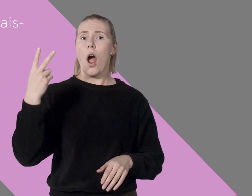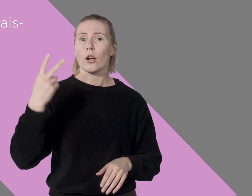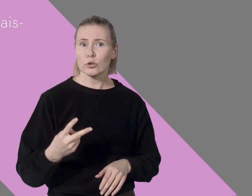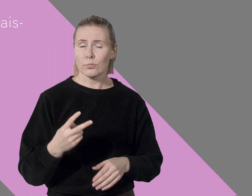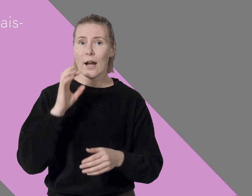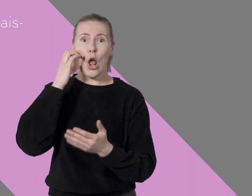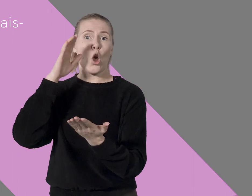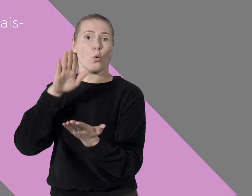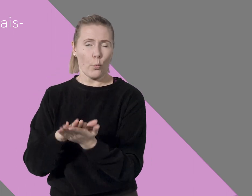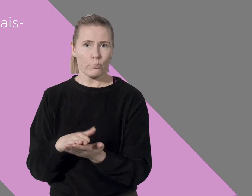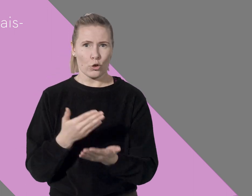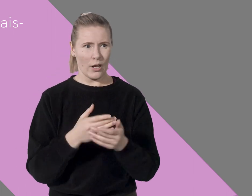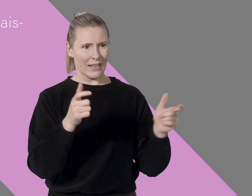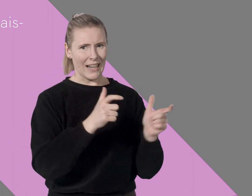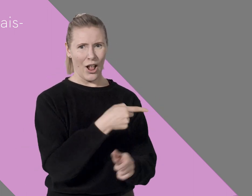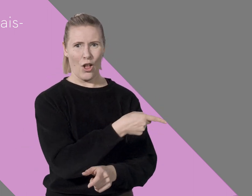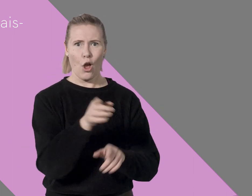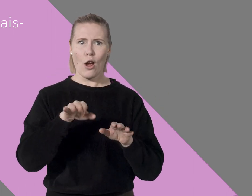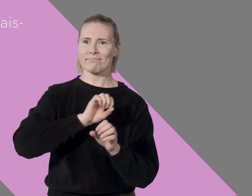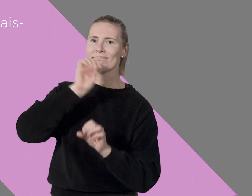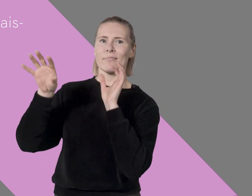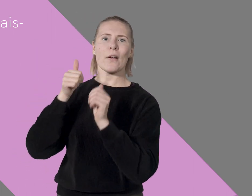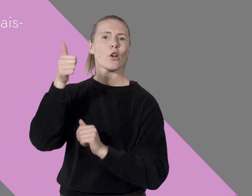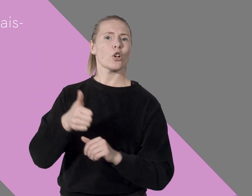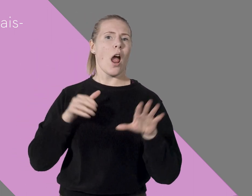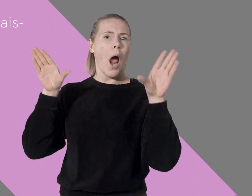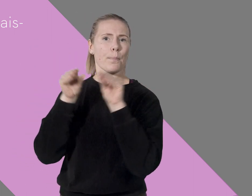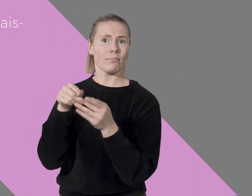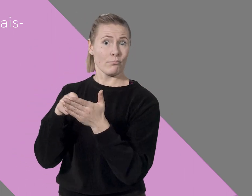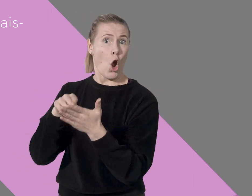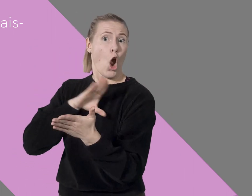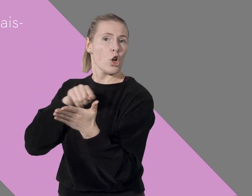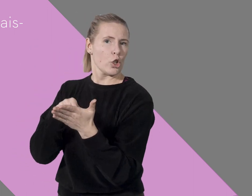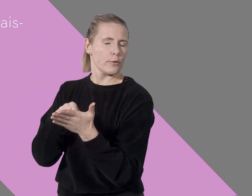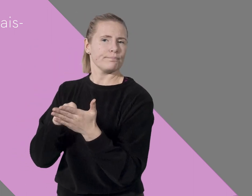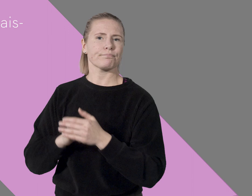järjestöjen itsensä antamassa vuosiraportissa elokuussa 2020.